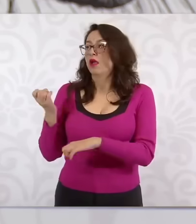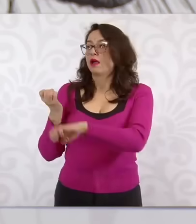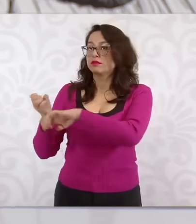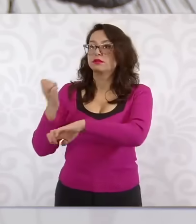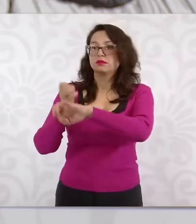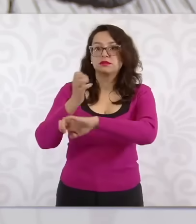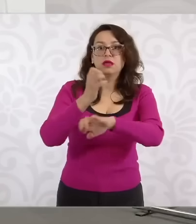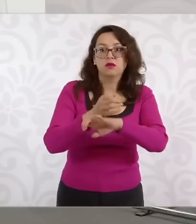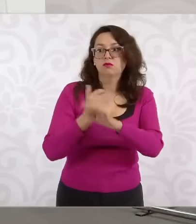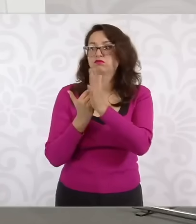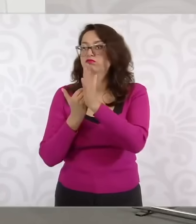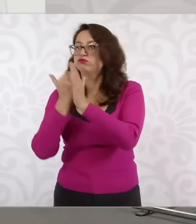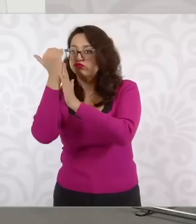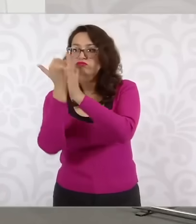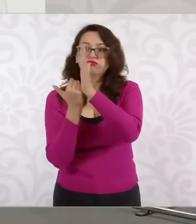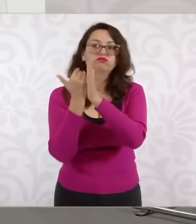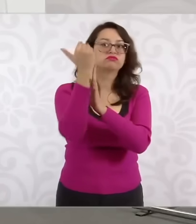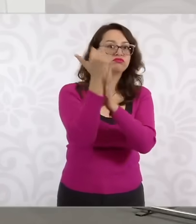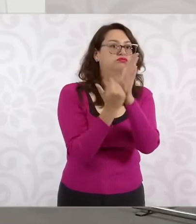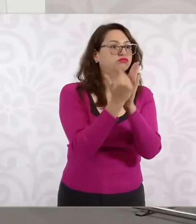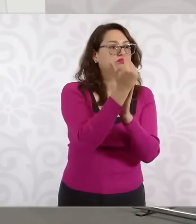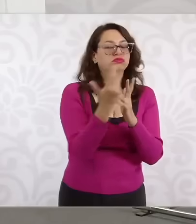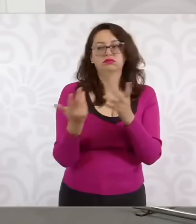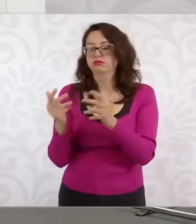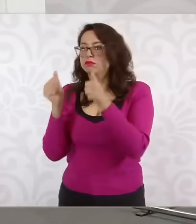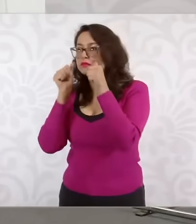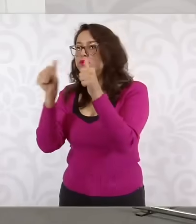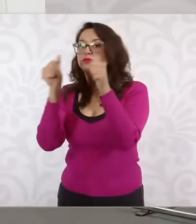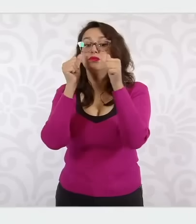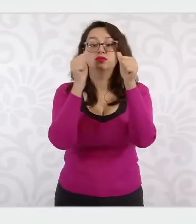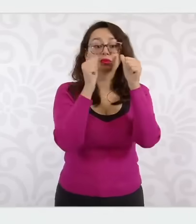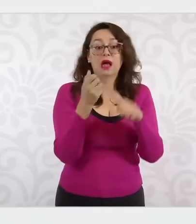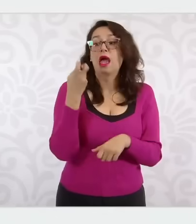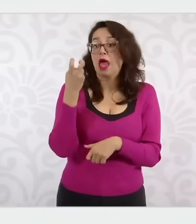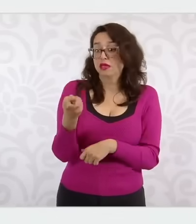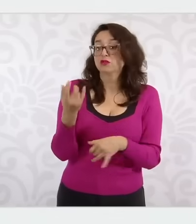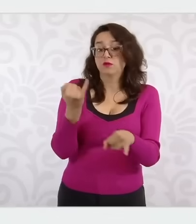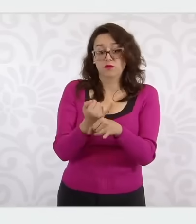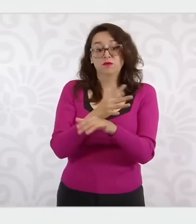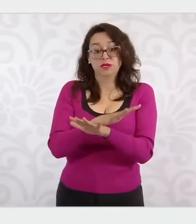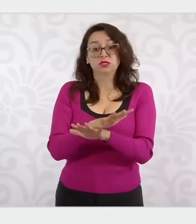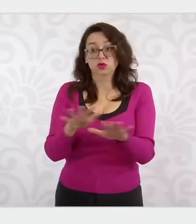más hay. Entonces, como esta información, que en este caso pues es muy positiva,